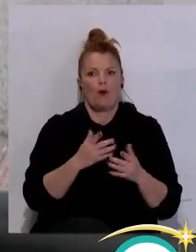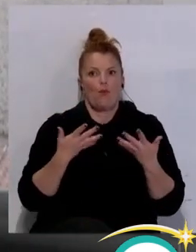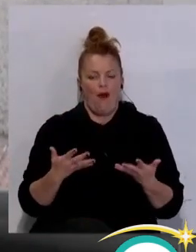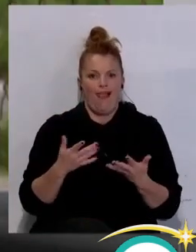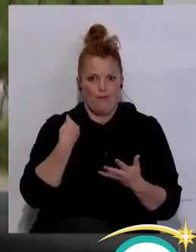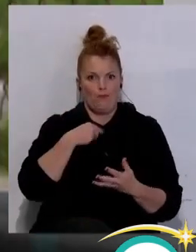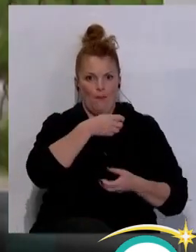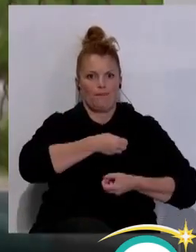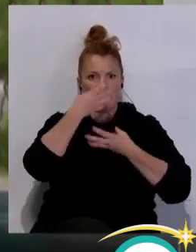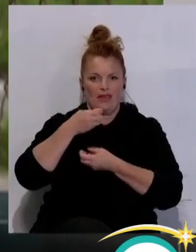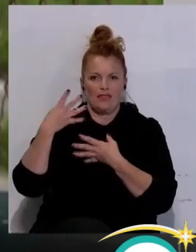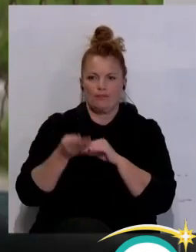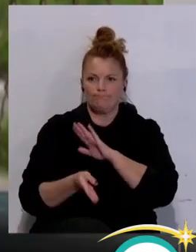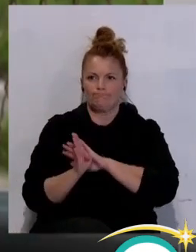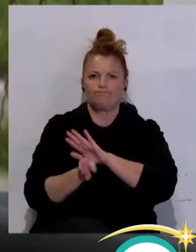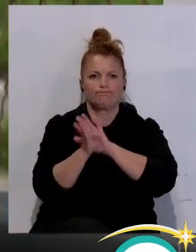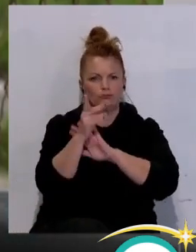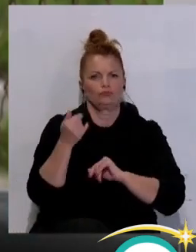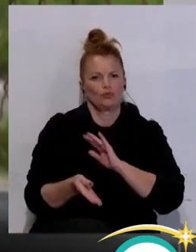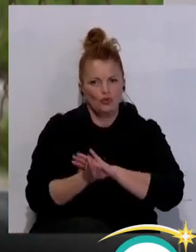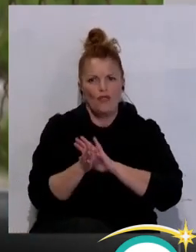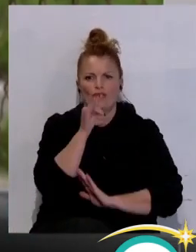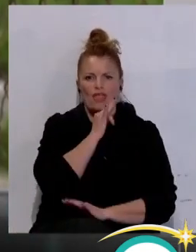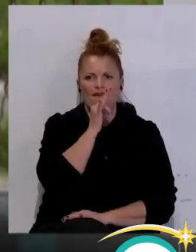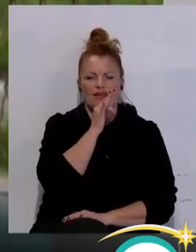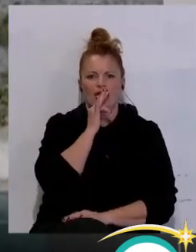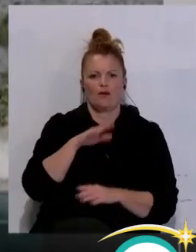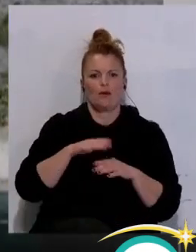y que seguimos desgraciadamente observando como perdimos población en la ciudad de Cádiz y que